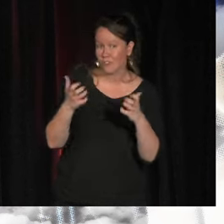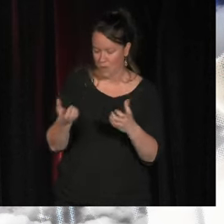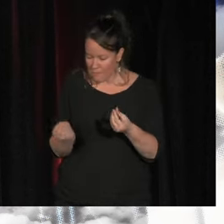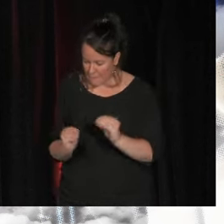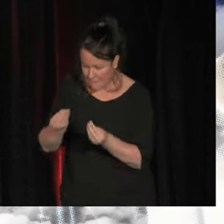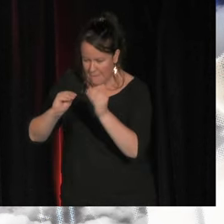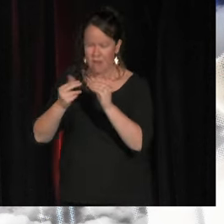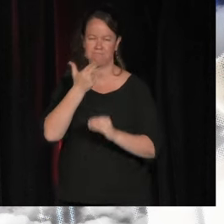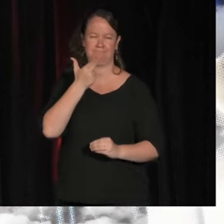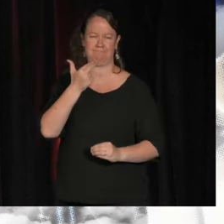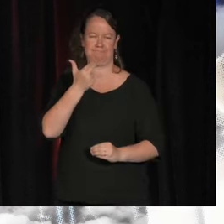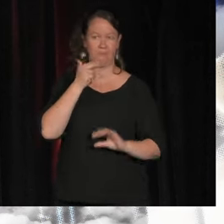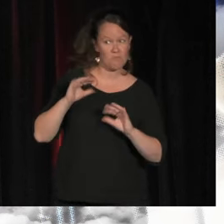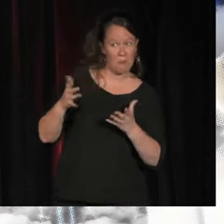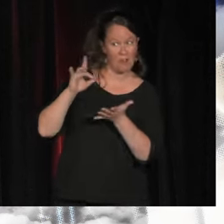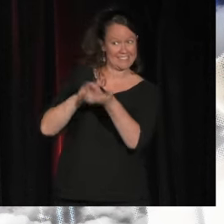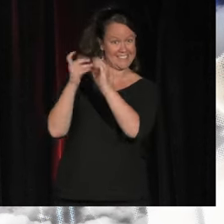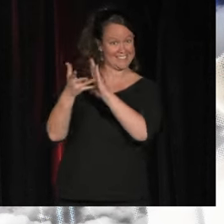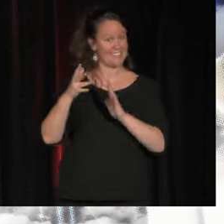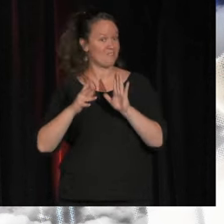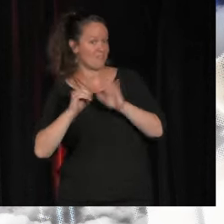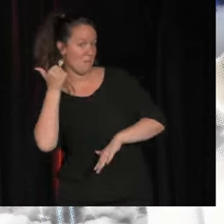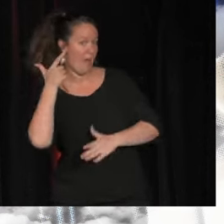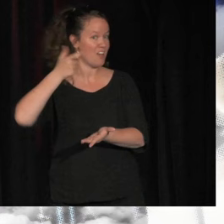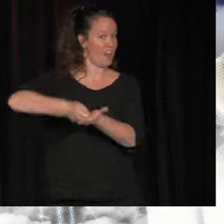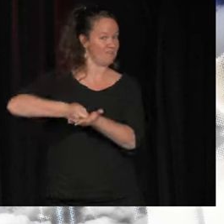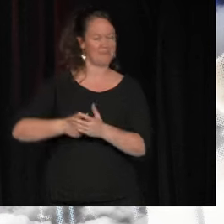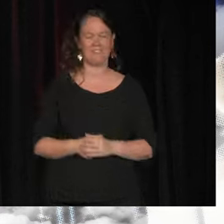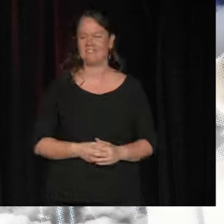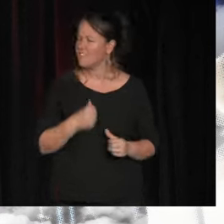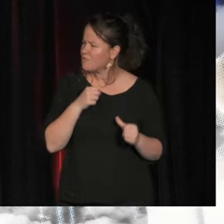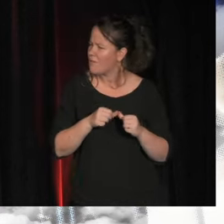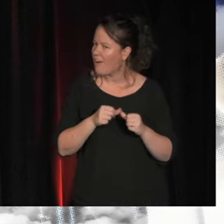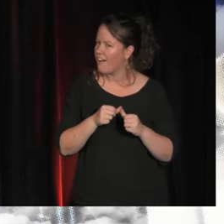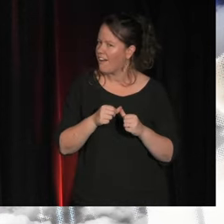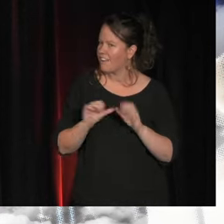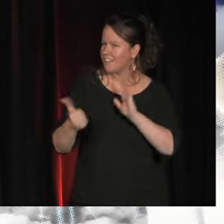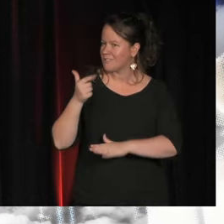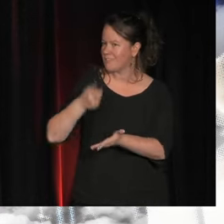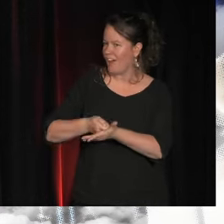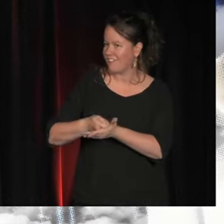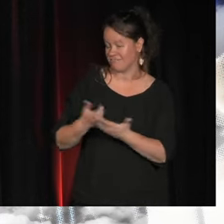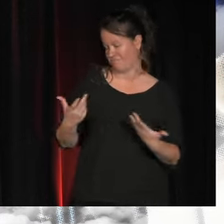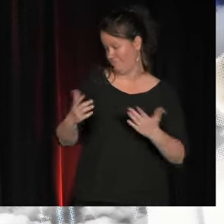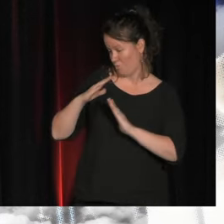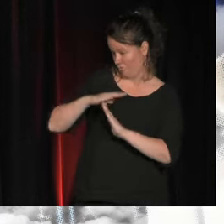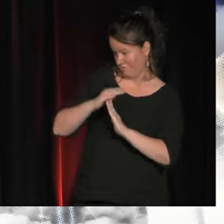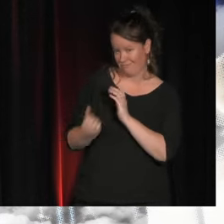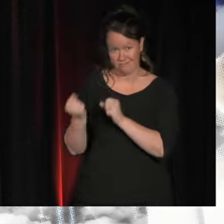Donc vous pouvez aller sur Top Achat. Qu'est-ce qui se passe ? Je vais sur Top Achat et je fais quoi, Benoît ? Tu te crées un compte, comme ça tu vas pouvoir sauvegarder